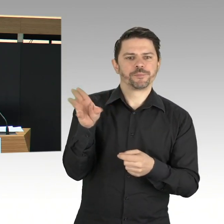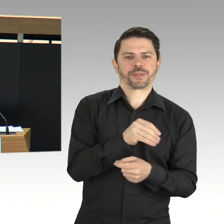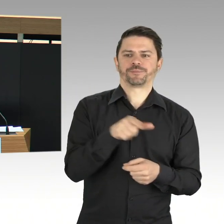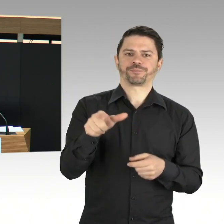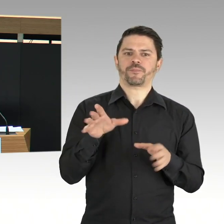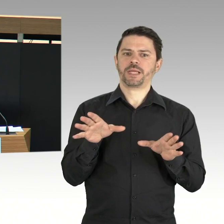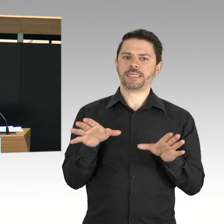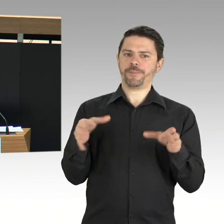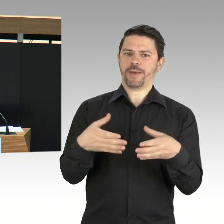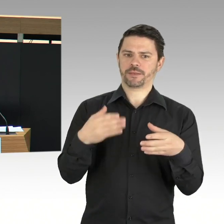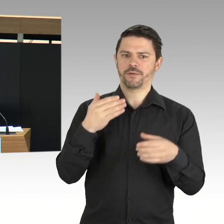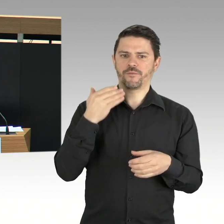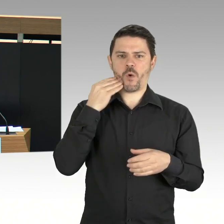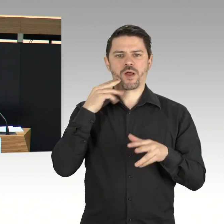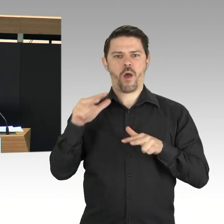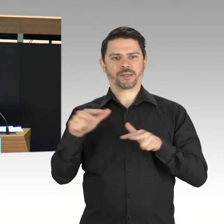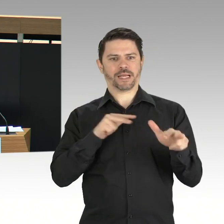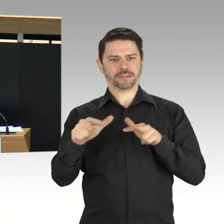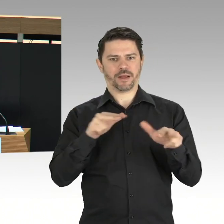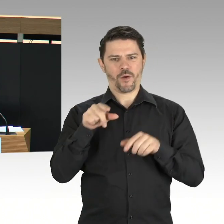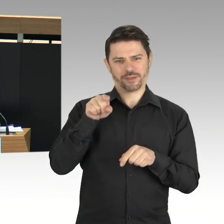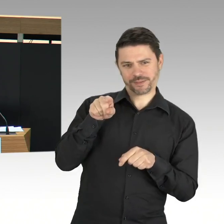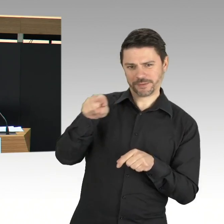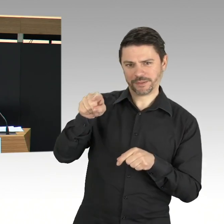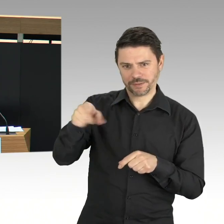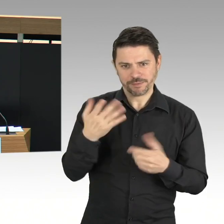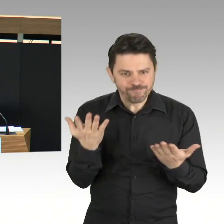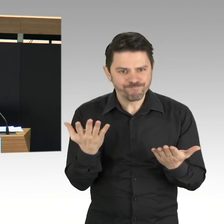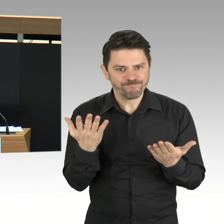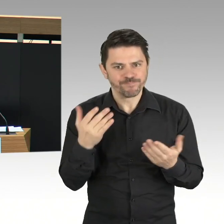und dafür haben wir auch einen Ansatz entwickelt, der aber sehr komplex ist